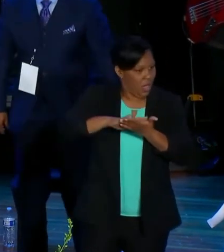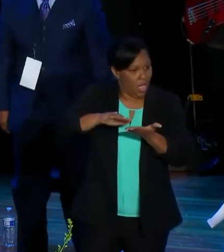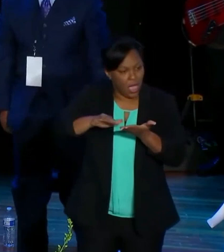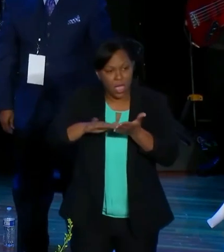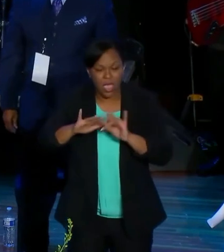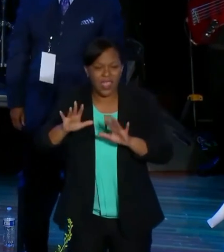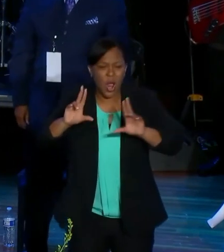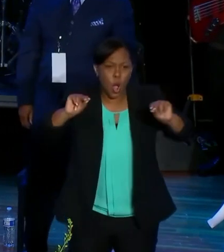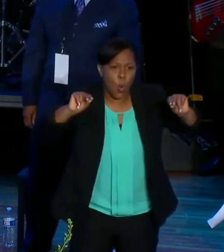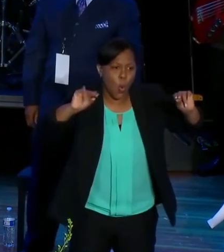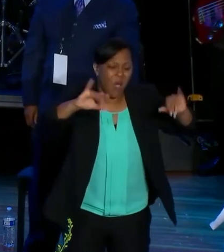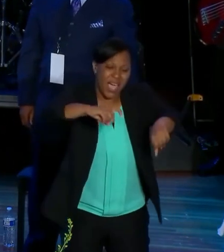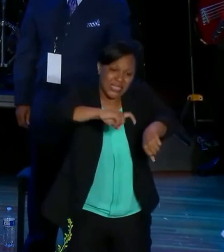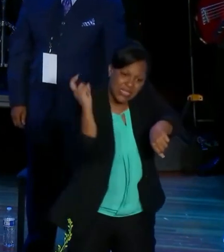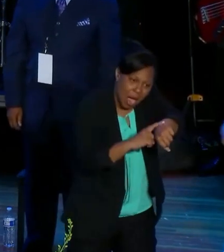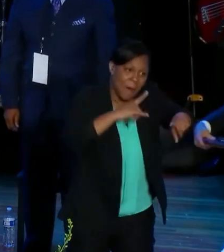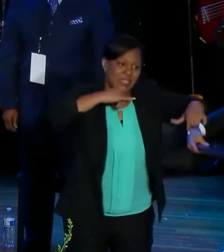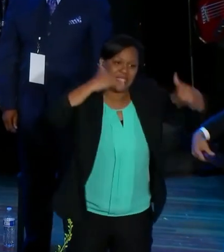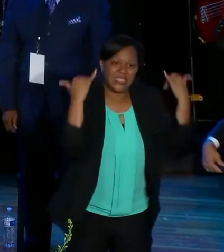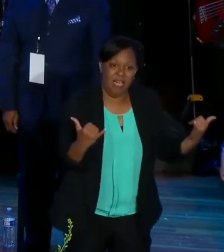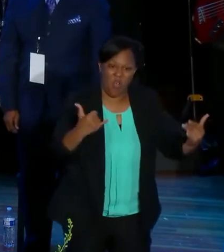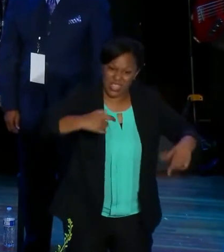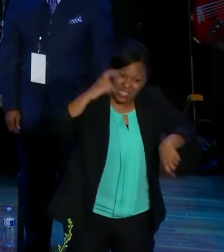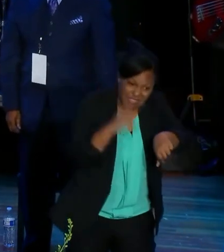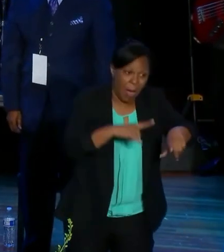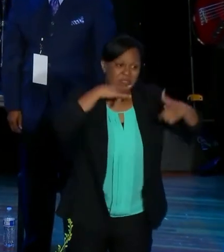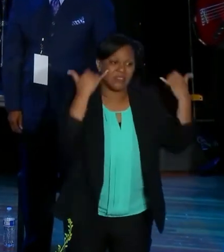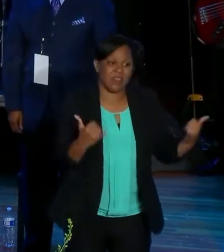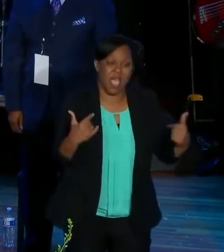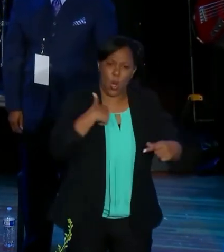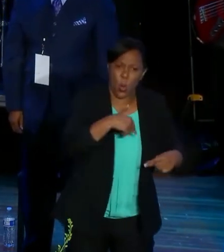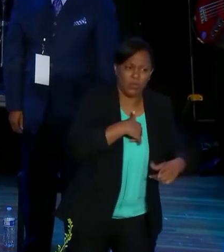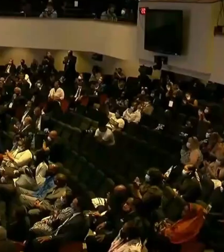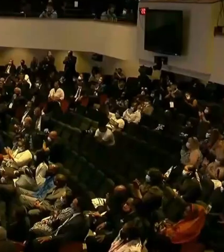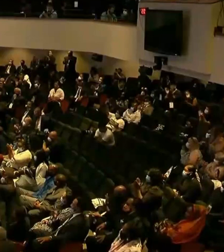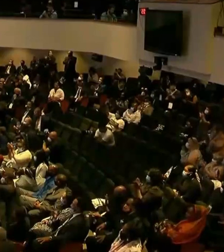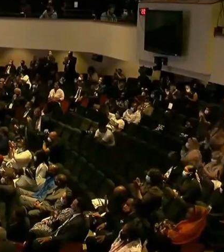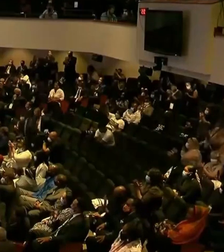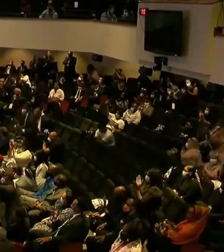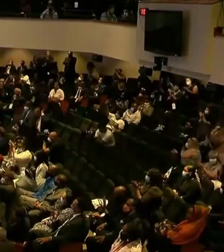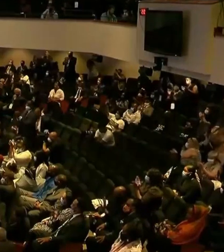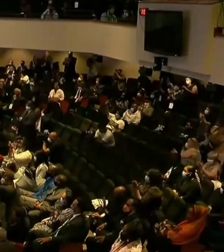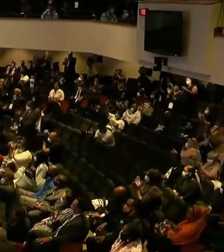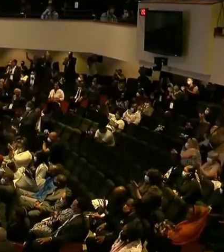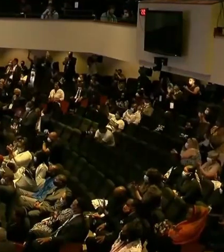Tiden har gått för er att försöka hålla tillbaka Tiden har gått för tomma ord och tomma löften